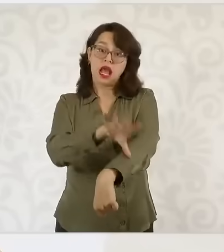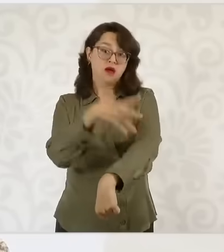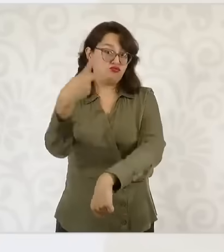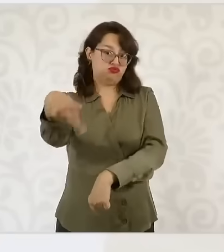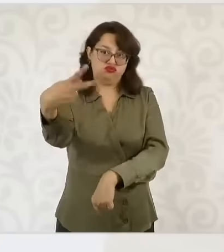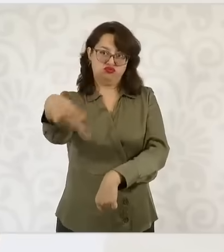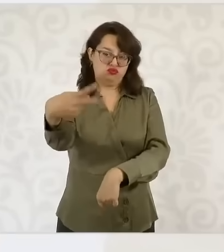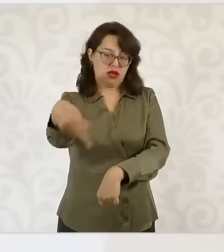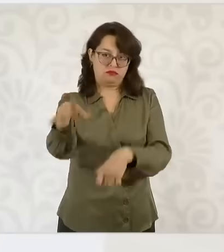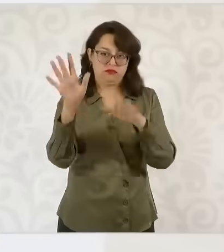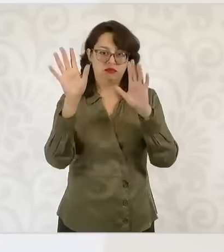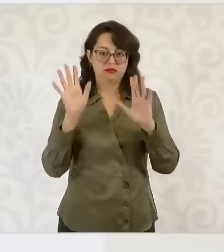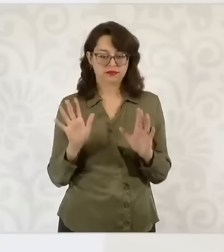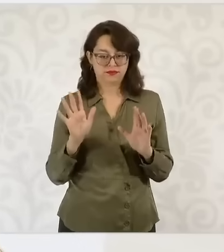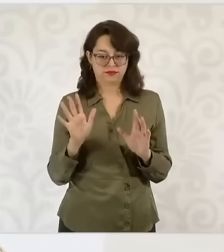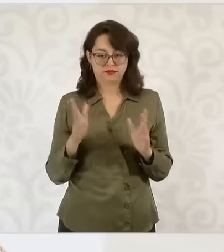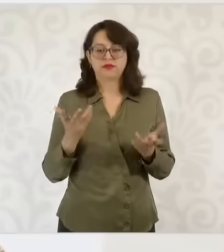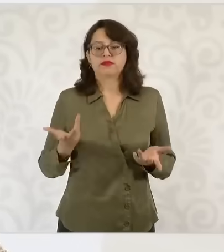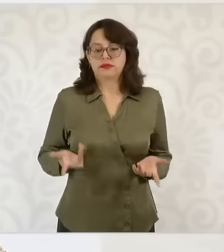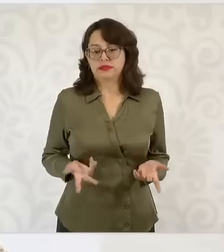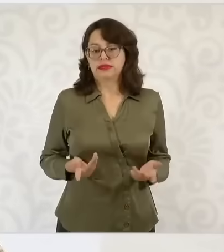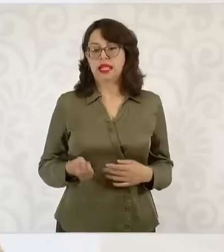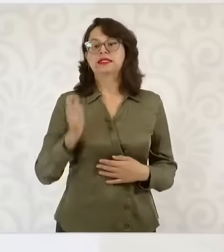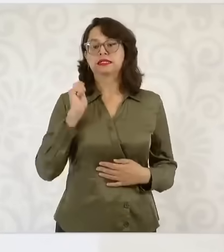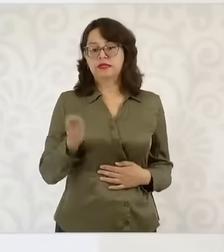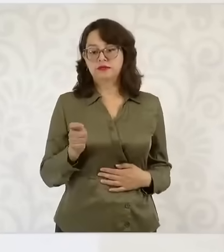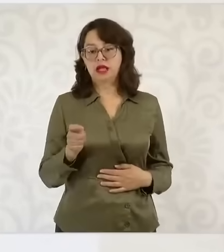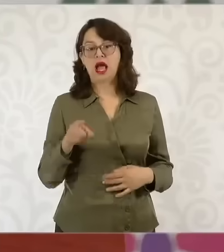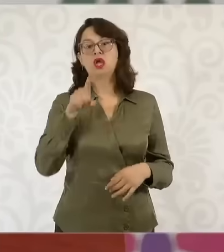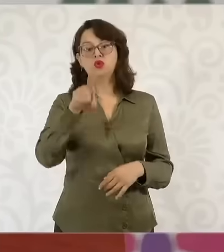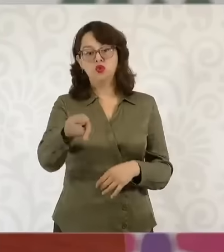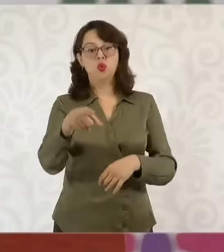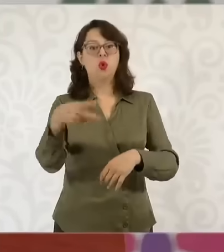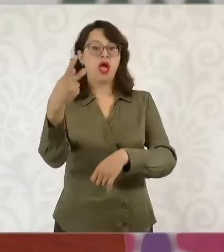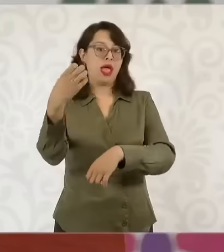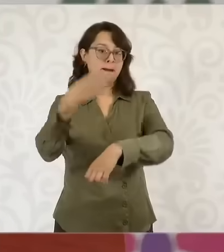si vas a consumir tanta energía eléctrica, pues tú mismo vas a generar lo que consumes,